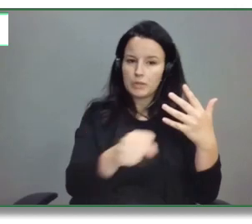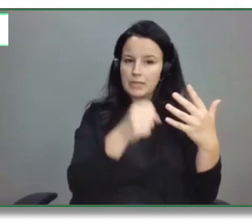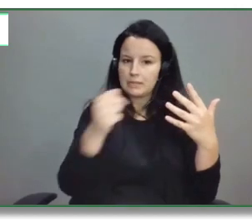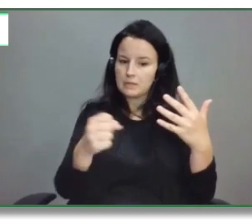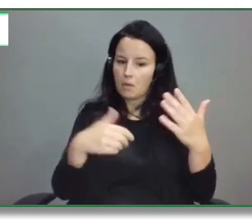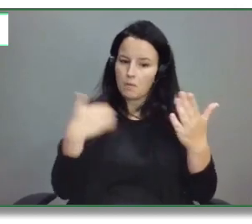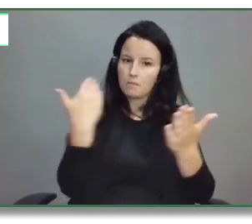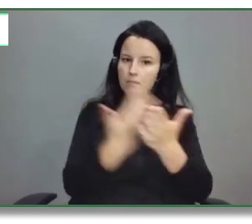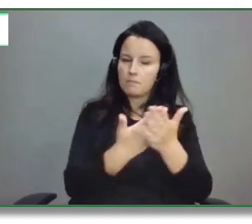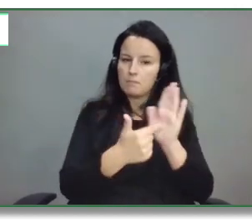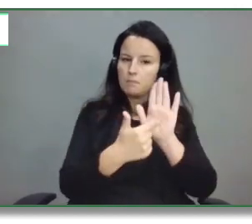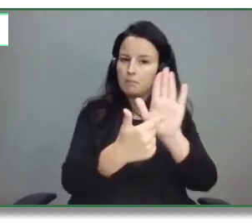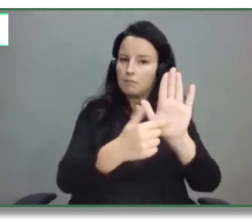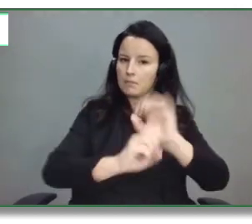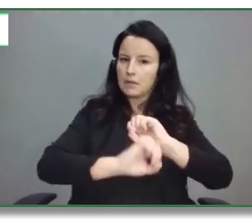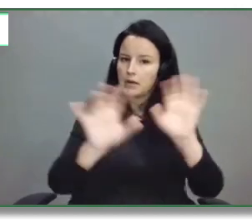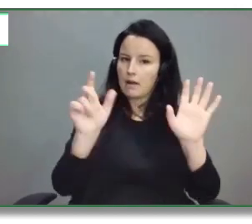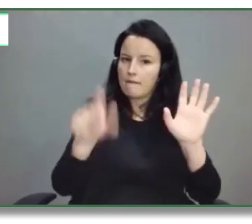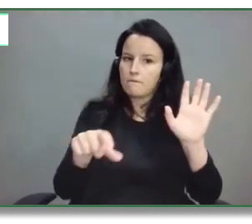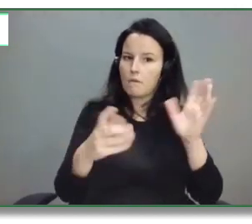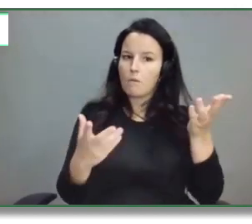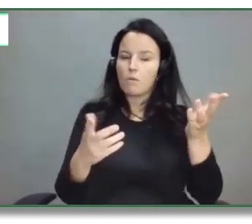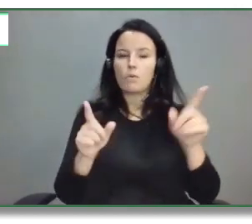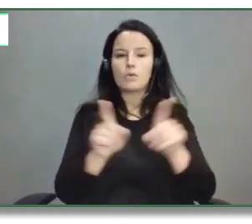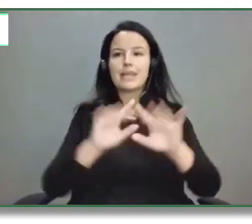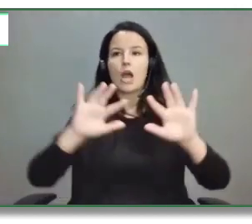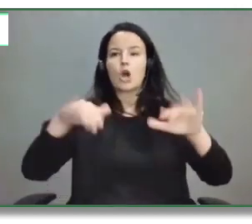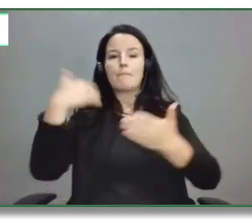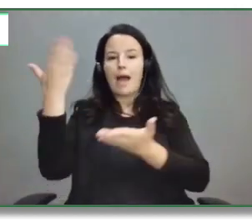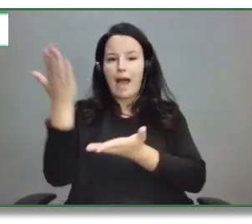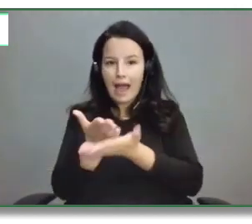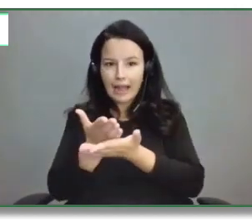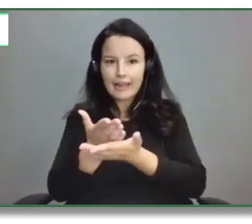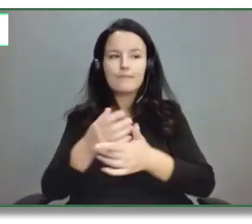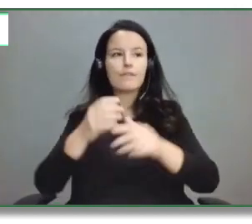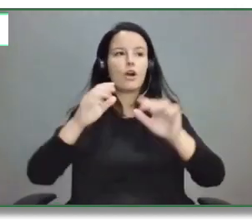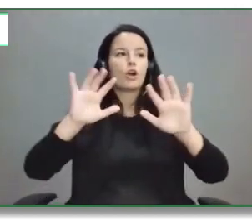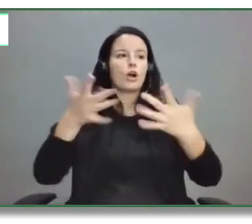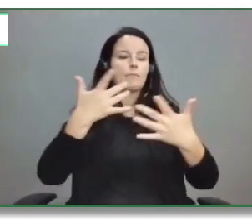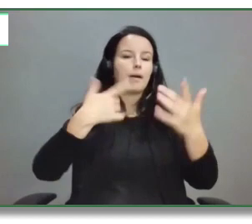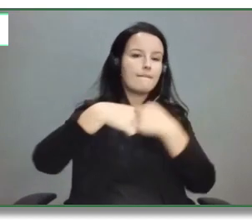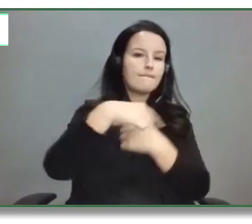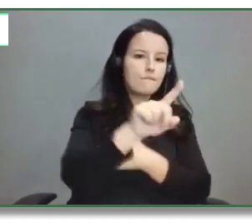et comment se fait l'arrivée comment on